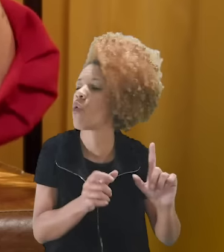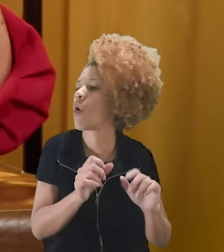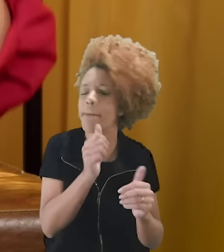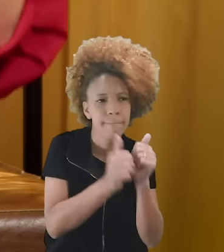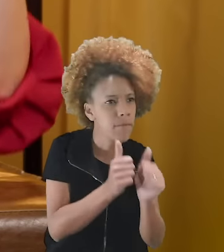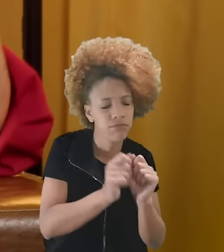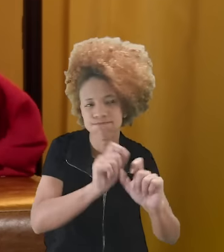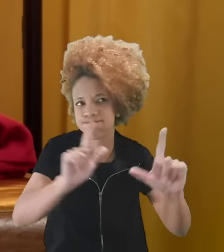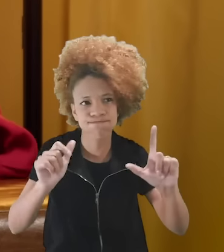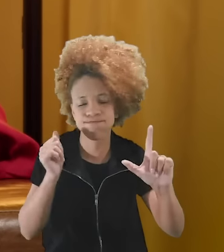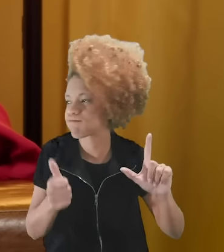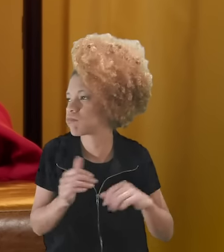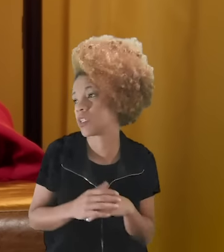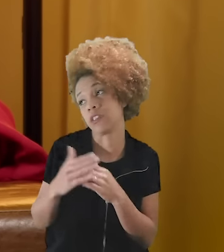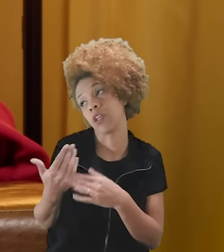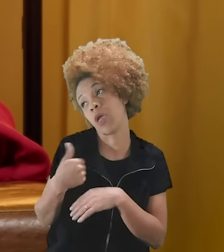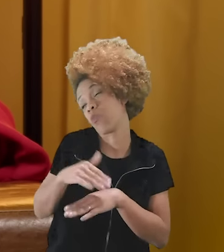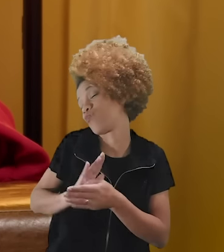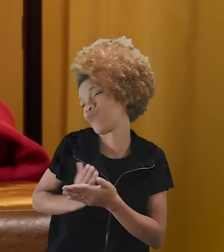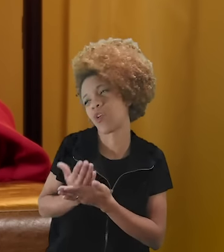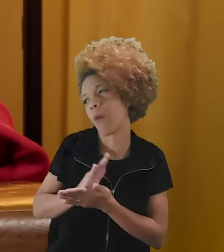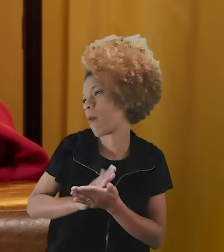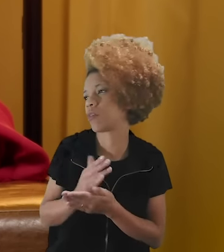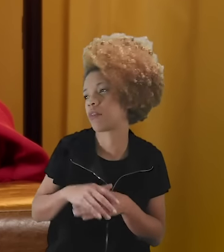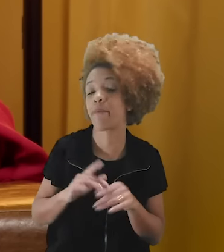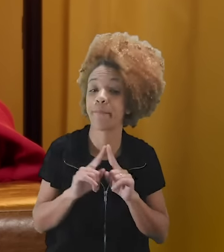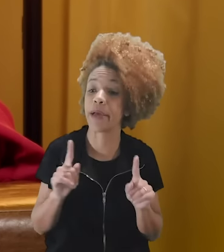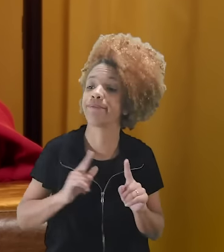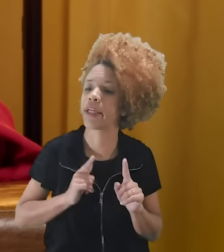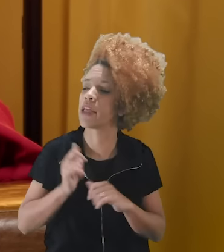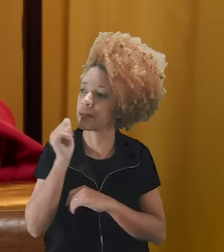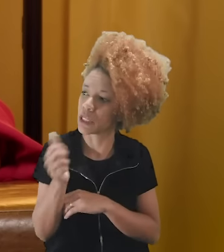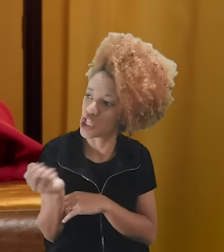assistir tela cheia e tá aí então eu já não me incomodo tanto mas só que tem as meninas novas